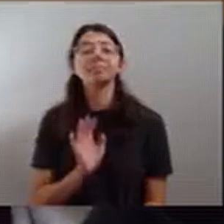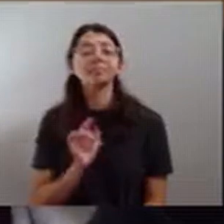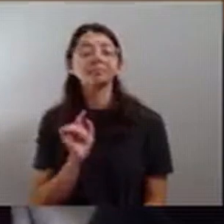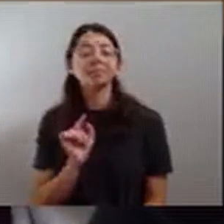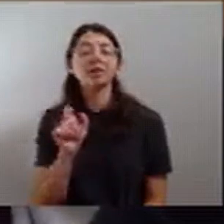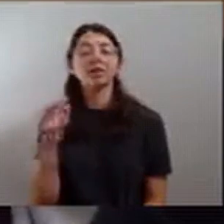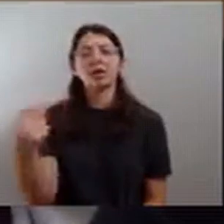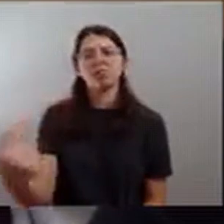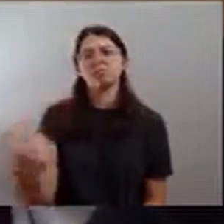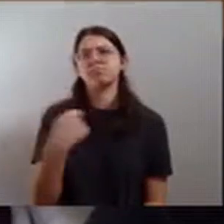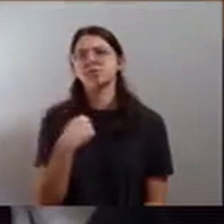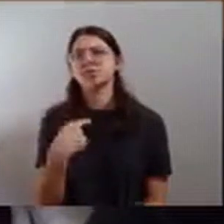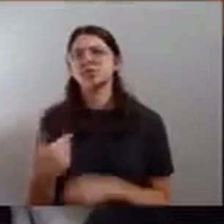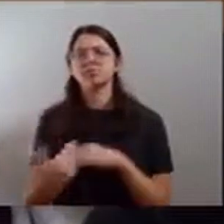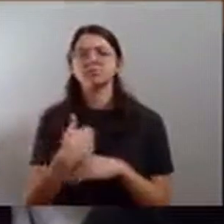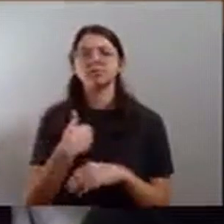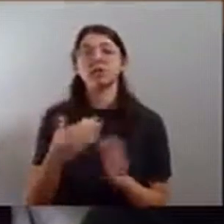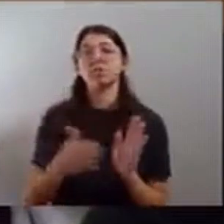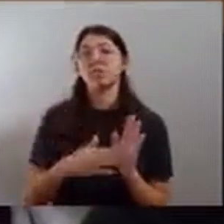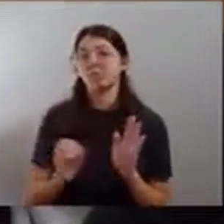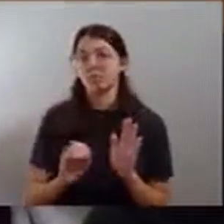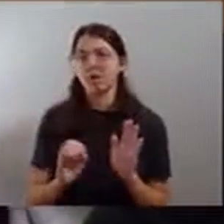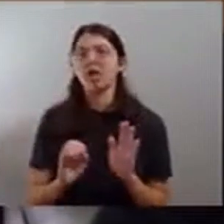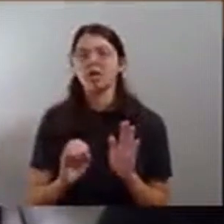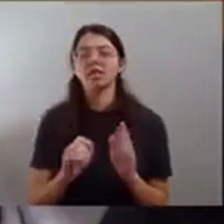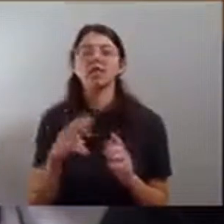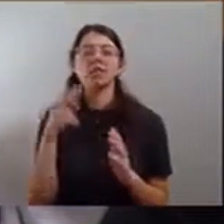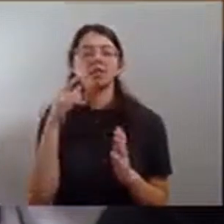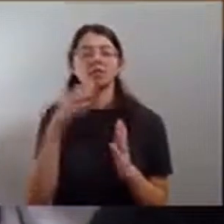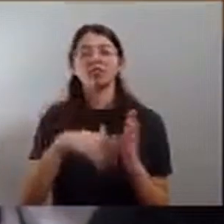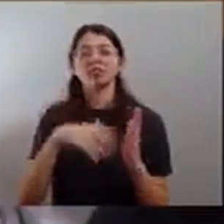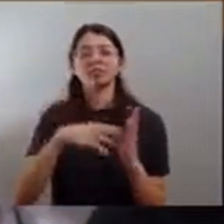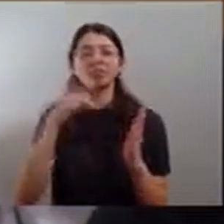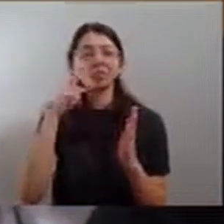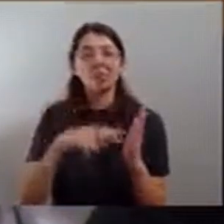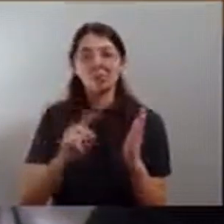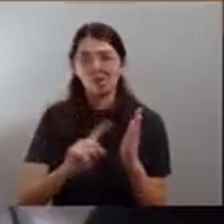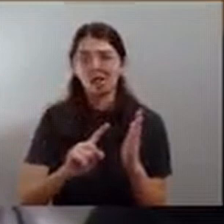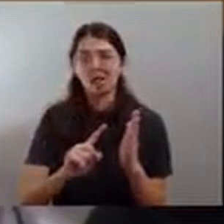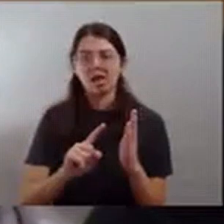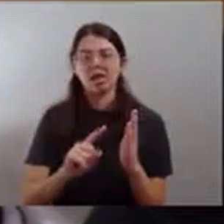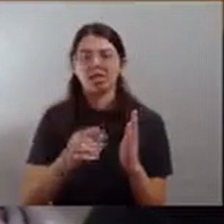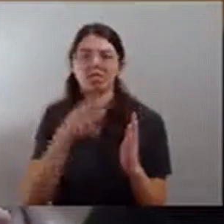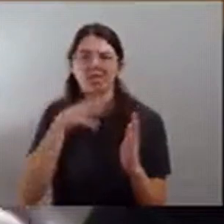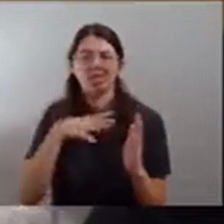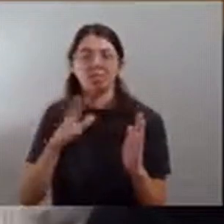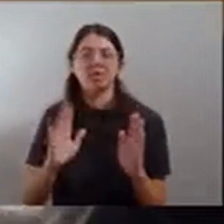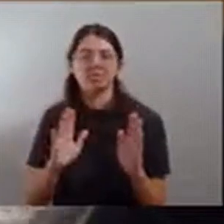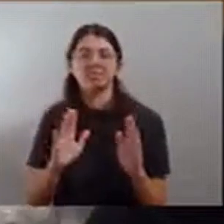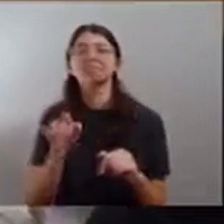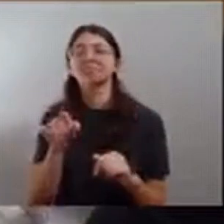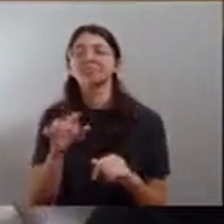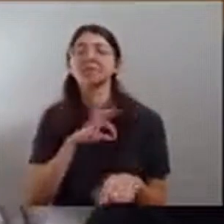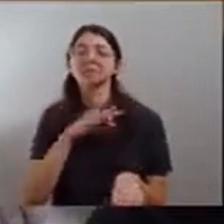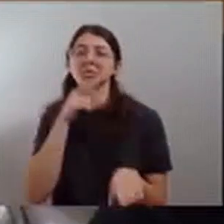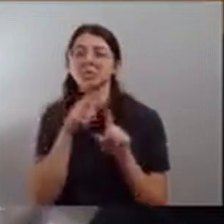provas ainda por cima, de não ter lido os documentos, posso indicar-lhe por exemplo